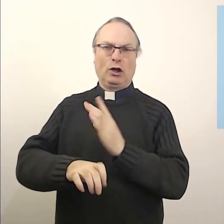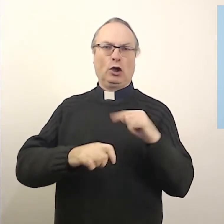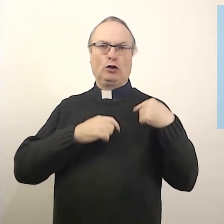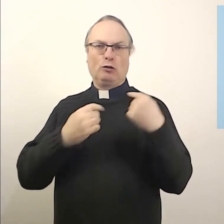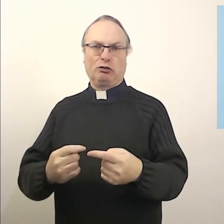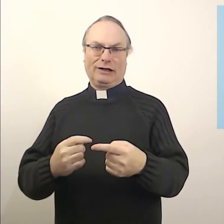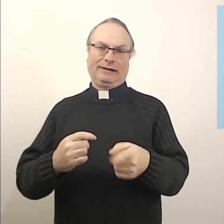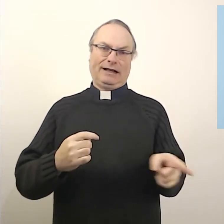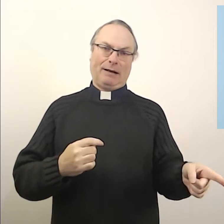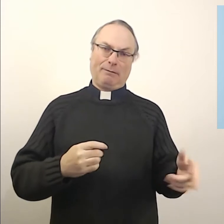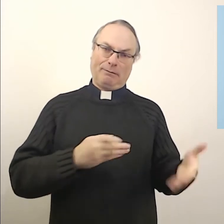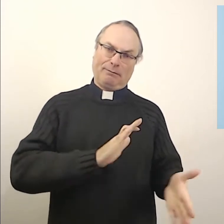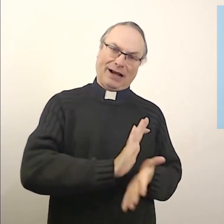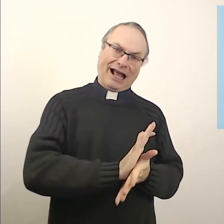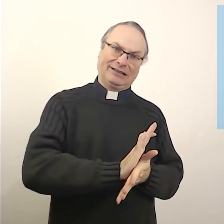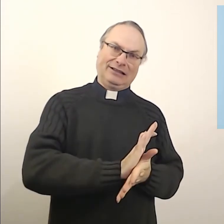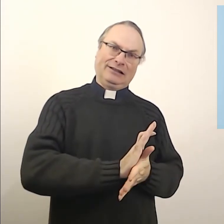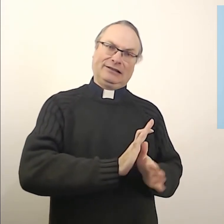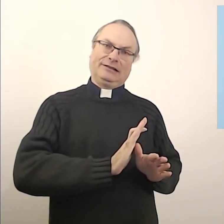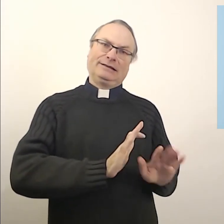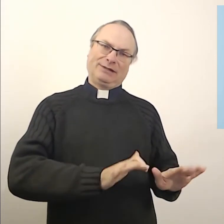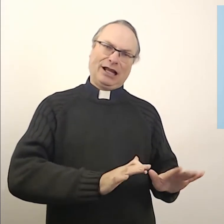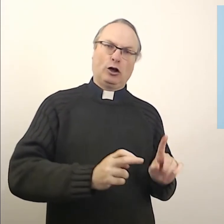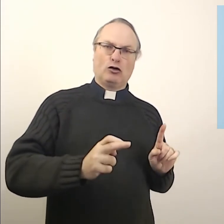depuis la plante des pieds